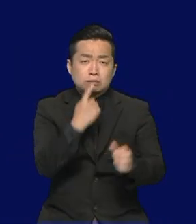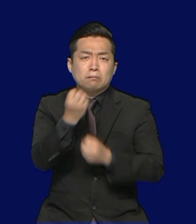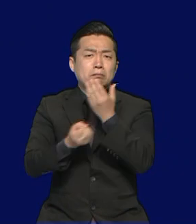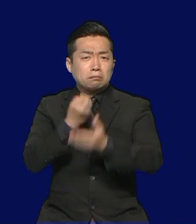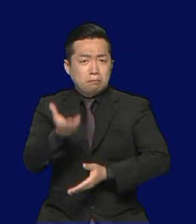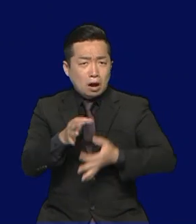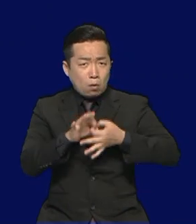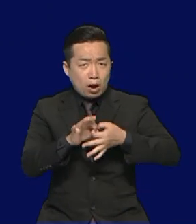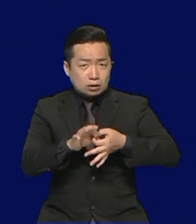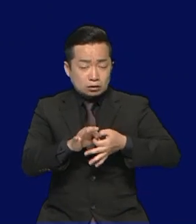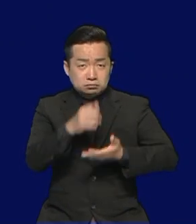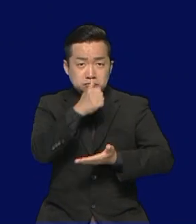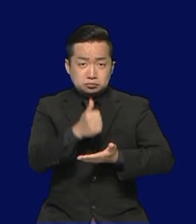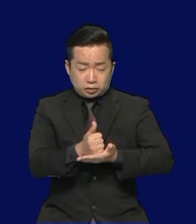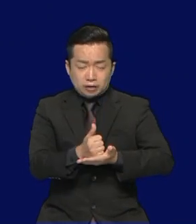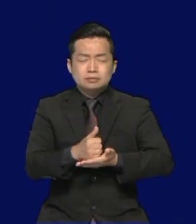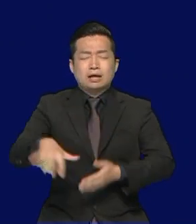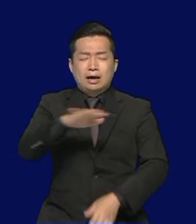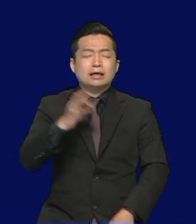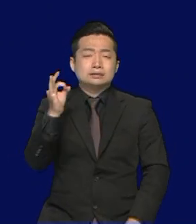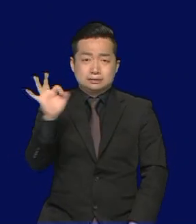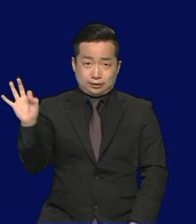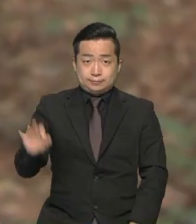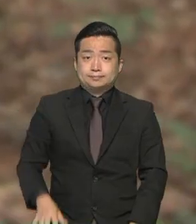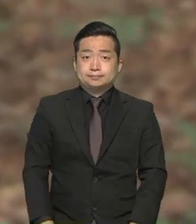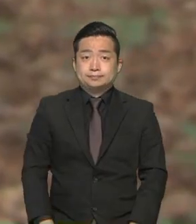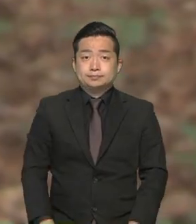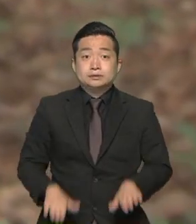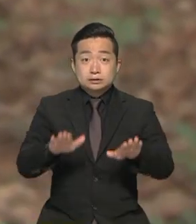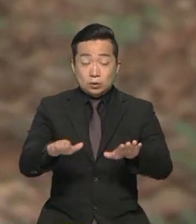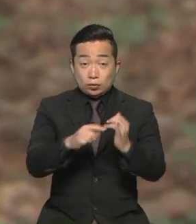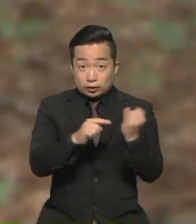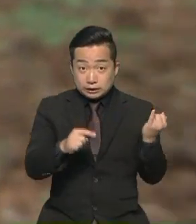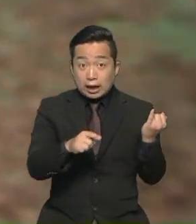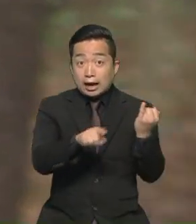인정했습니다. 경찰은 오늘 B 씨를 데리고 당시